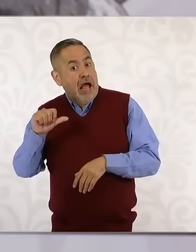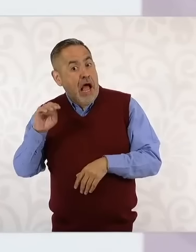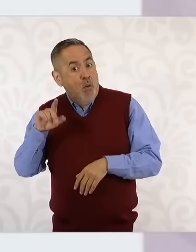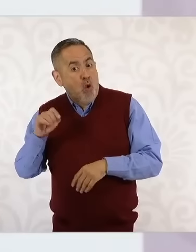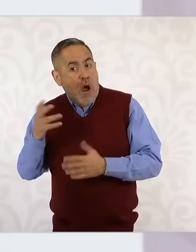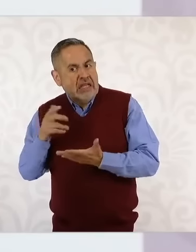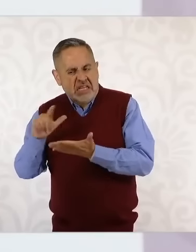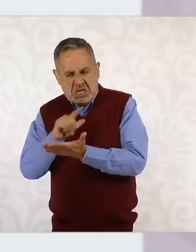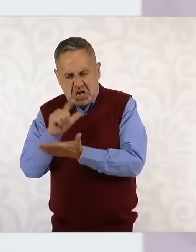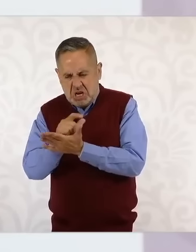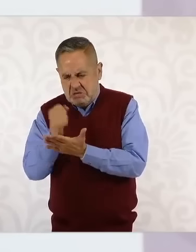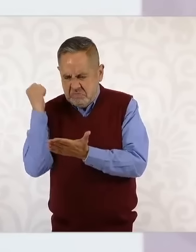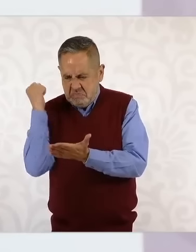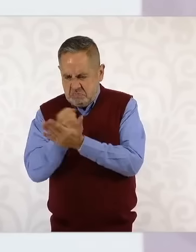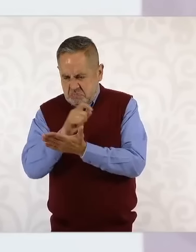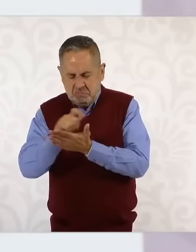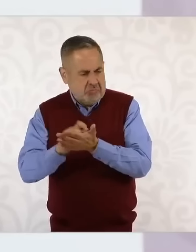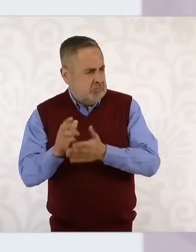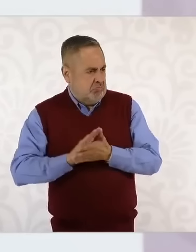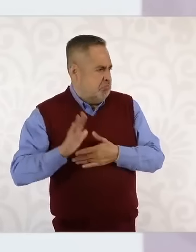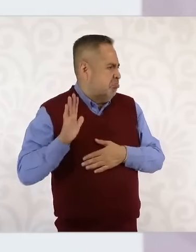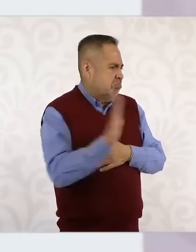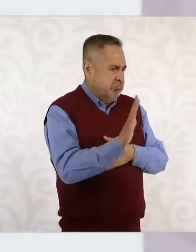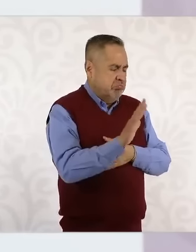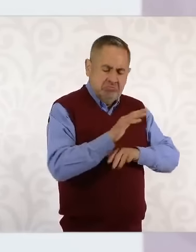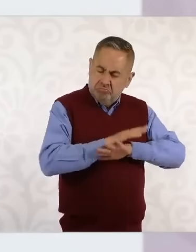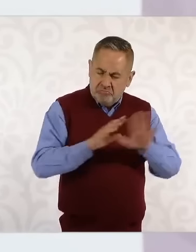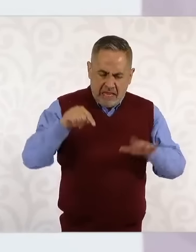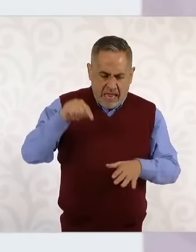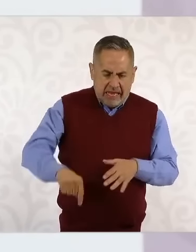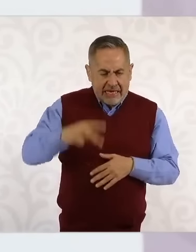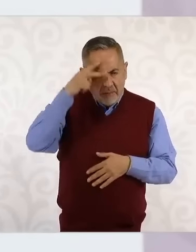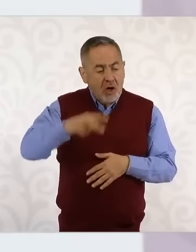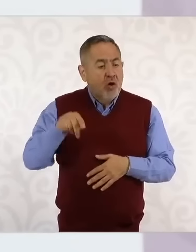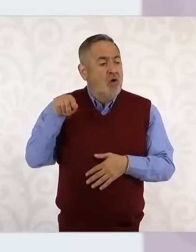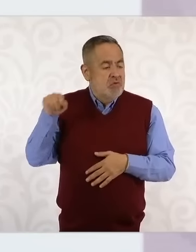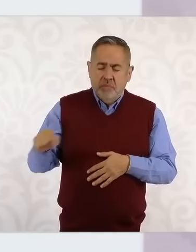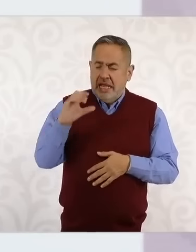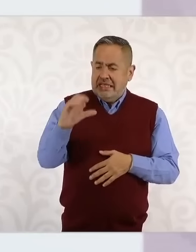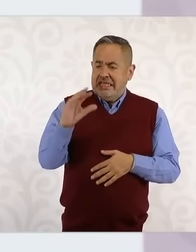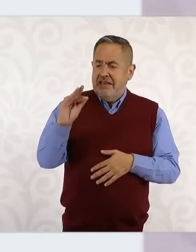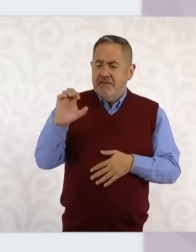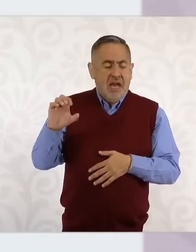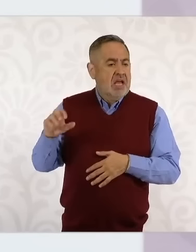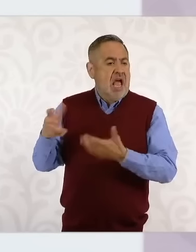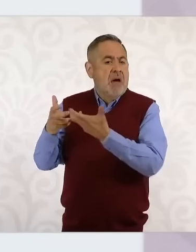para que Comisión Federal de Electricidad genere el 54% de la energía eléctrica y los